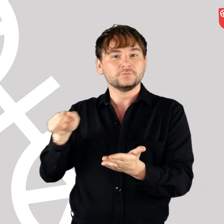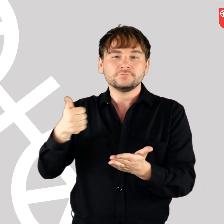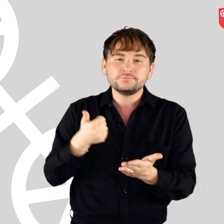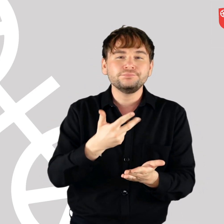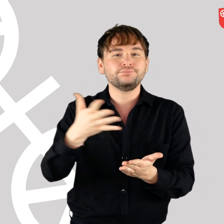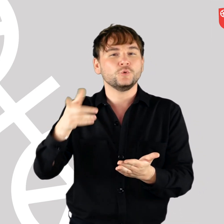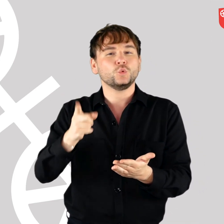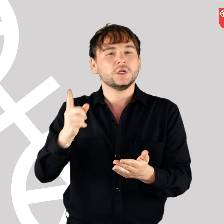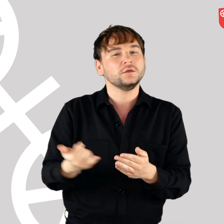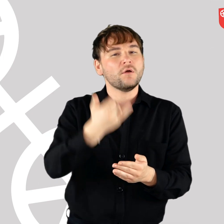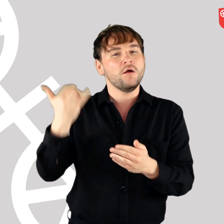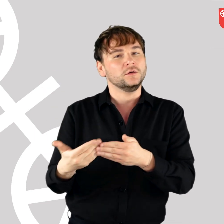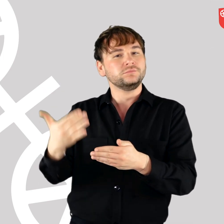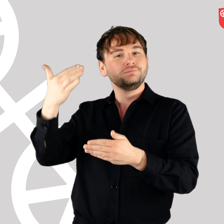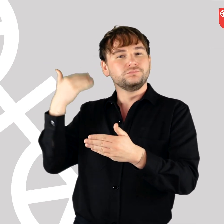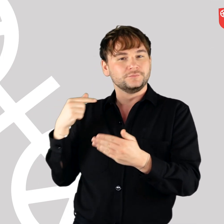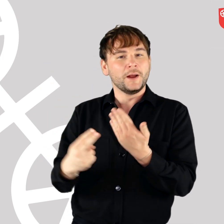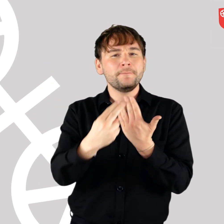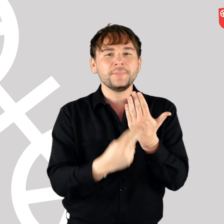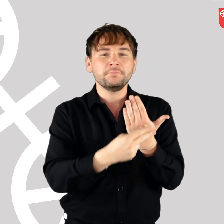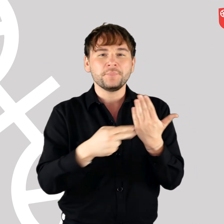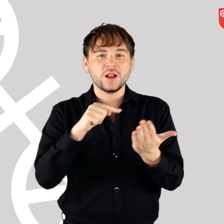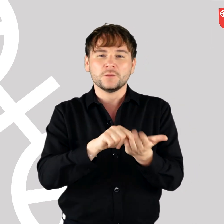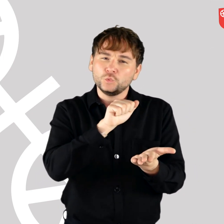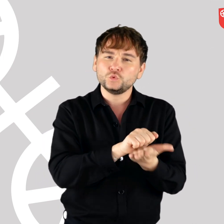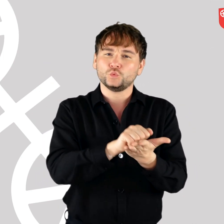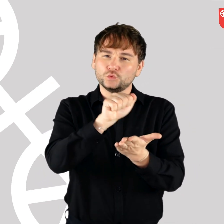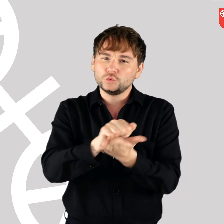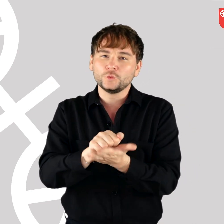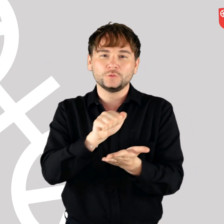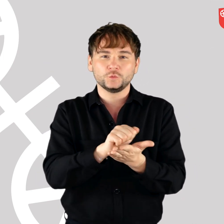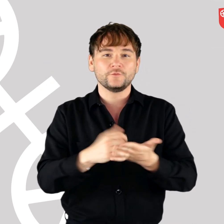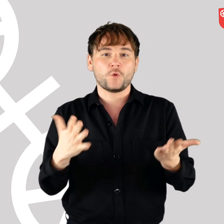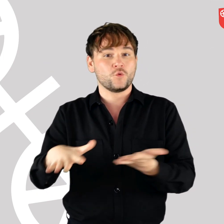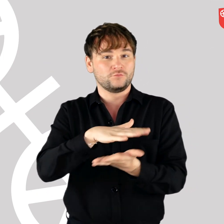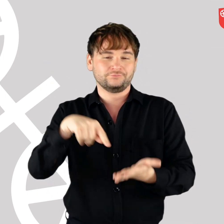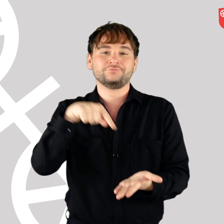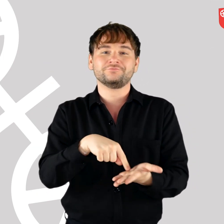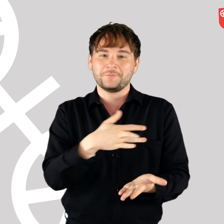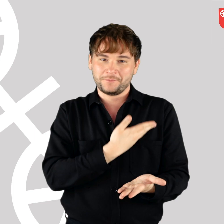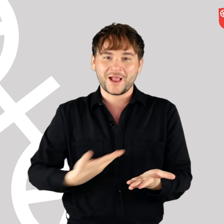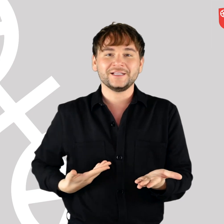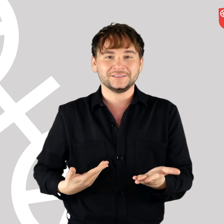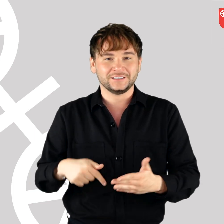vor vielen hundert Jahren in Mainz selbst druckte.